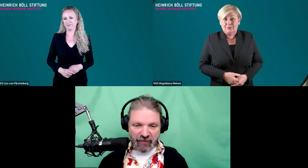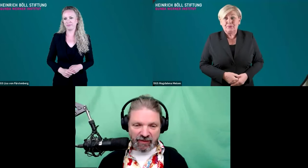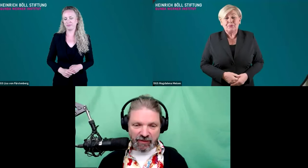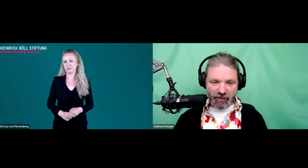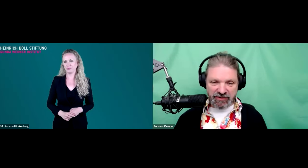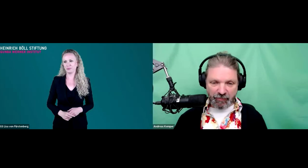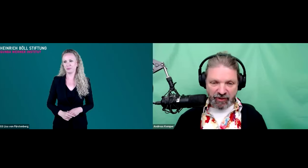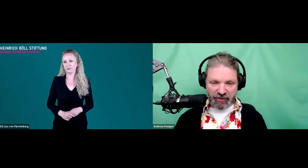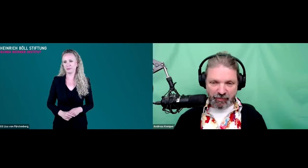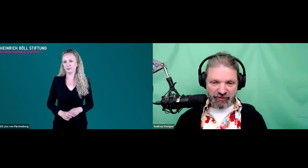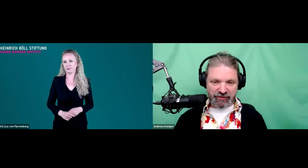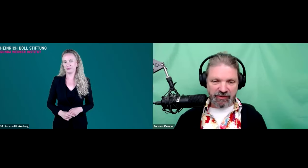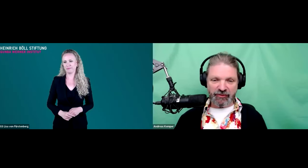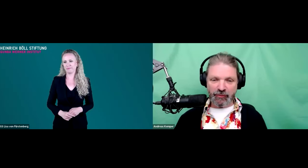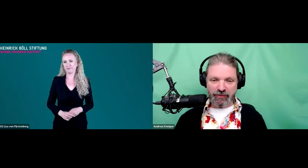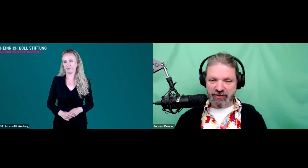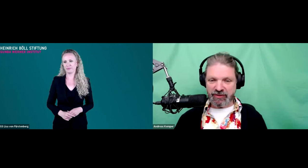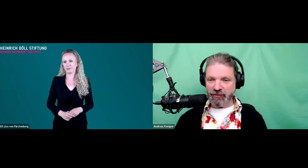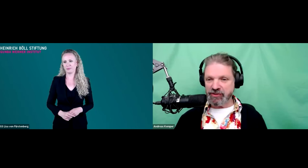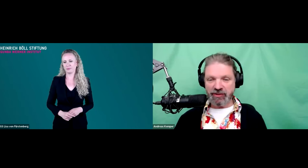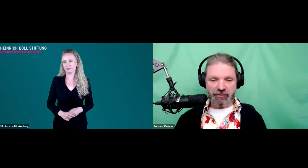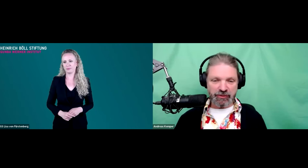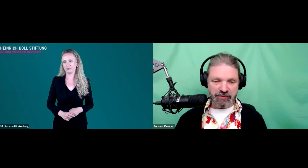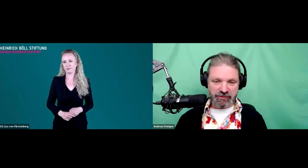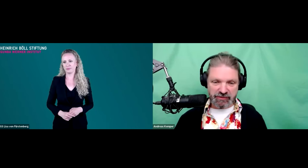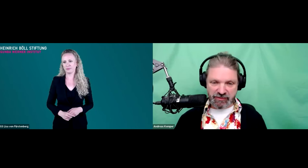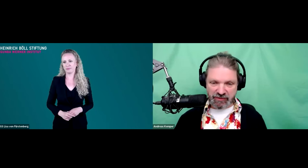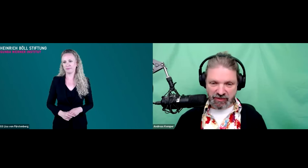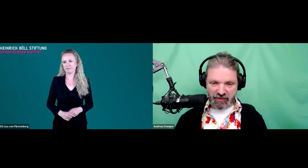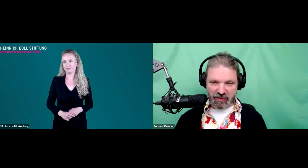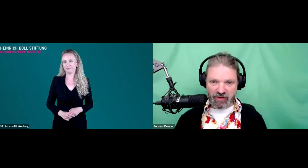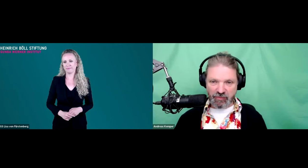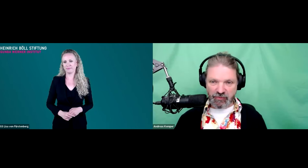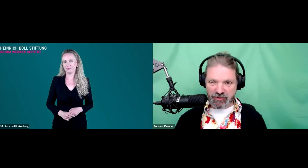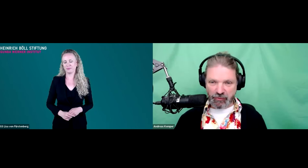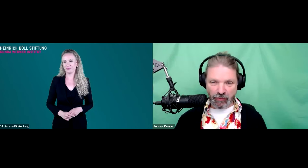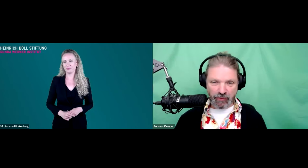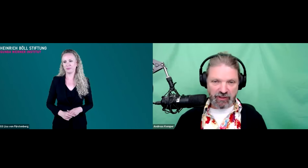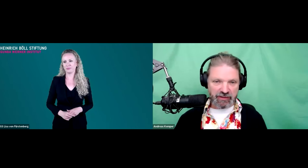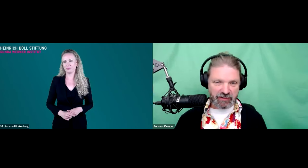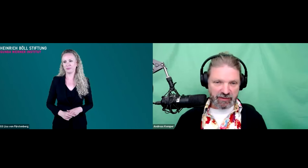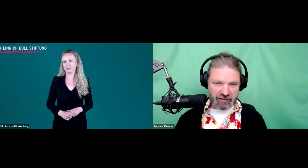Genau. Ich habe eine Präsentation, die ich vorstellen möchte. Die muss ich eben hochladen.